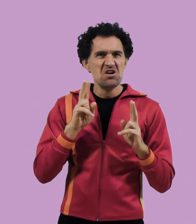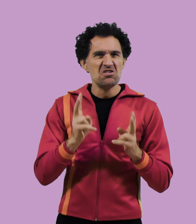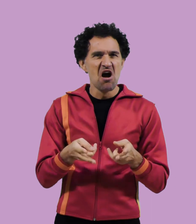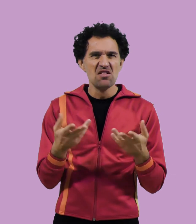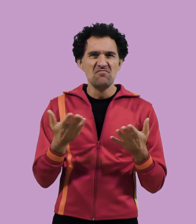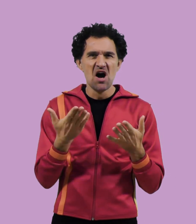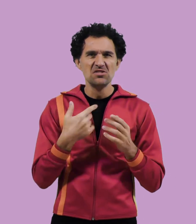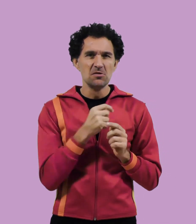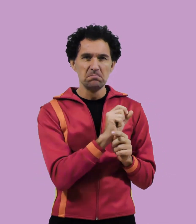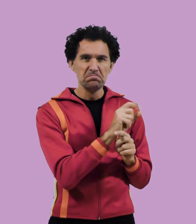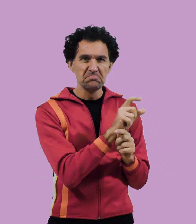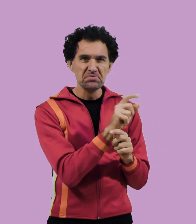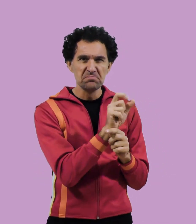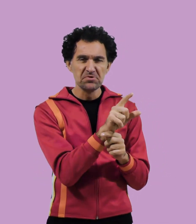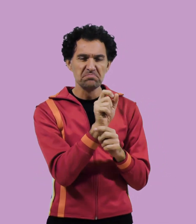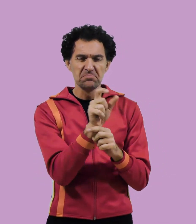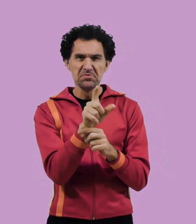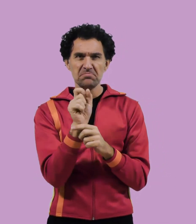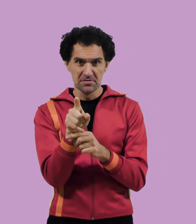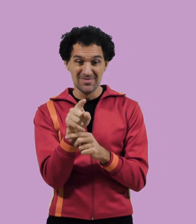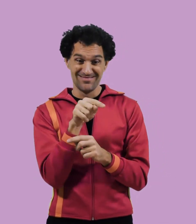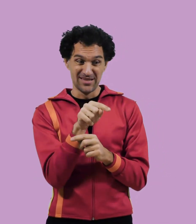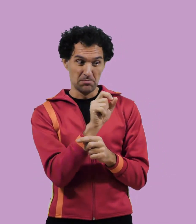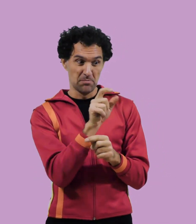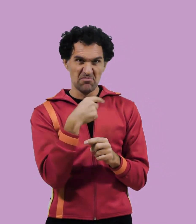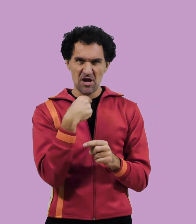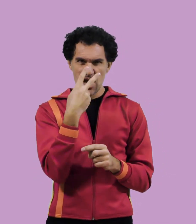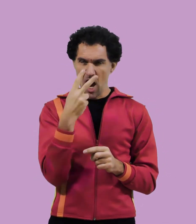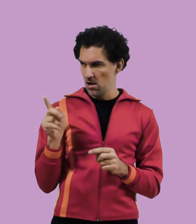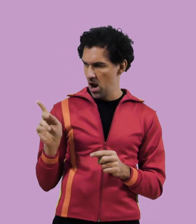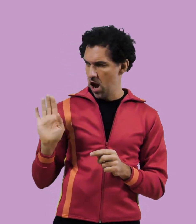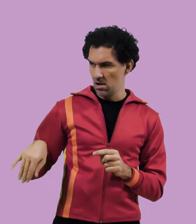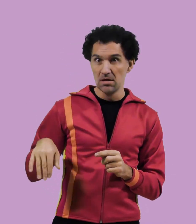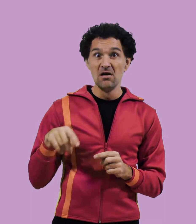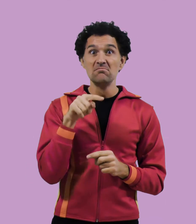kann ich diese Fotos oder Videos an andere Personen weiterschicken.